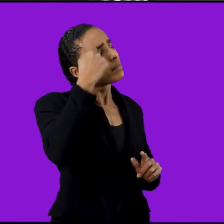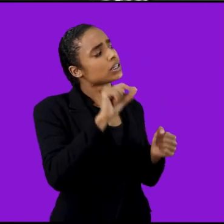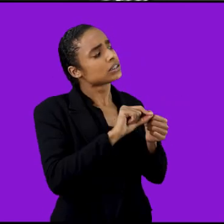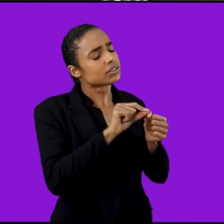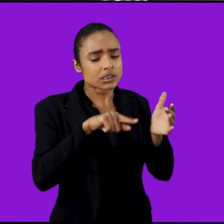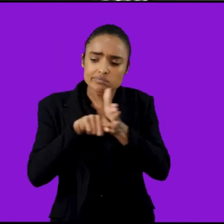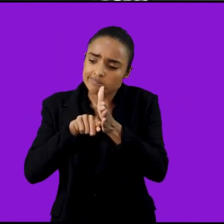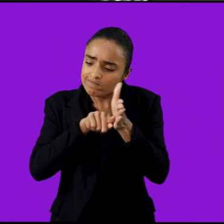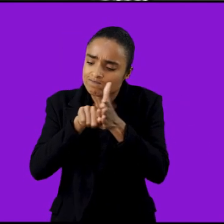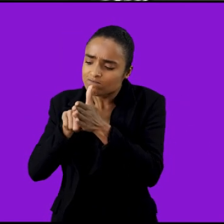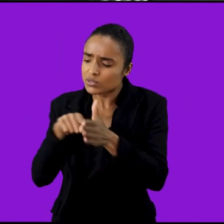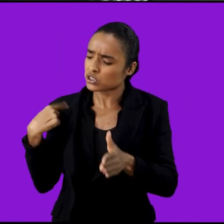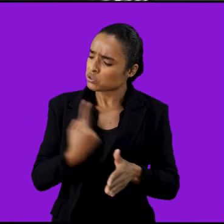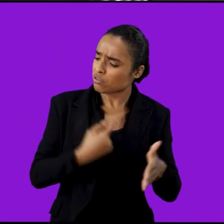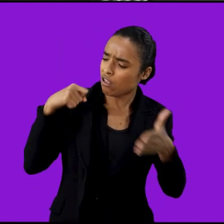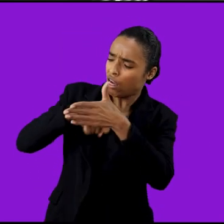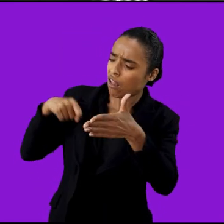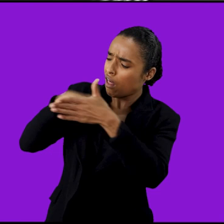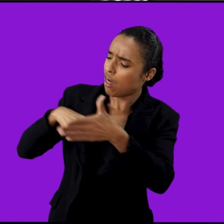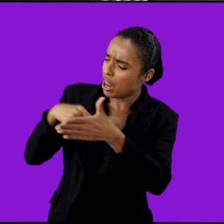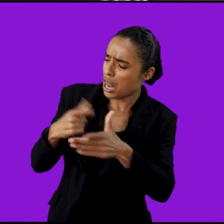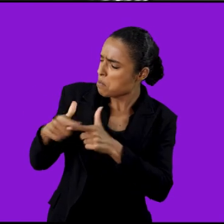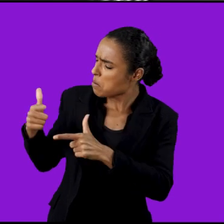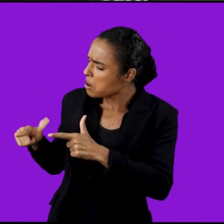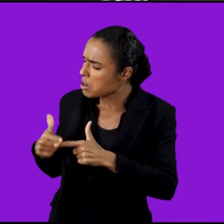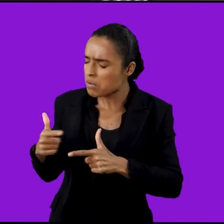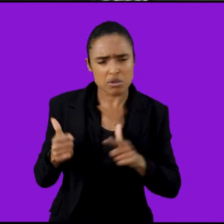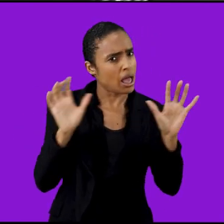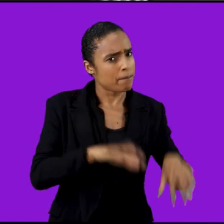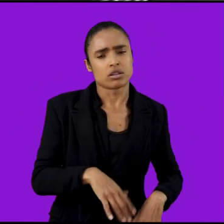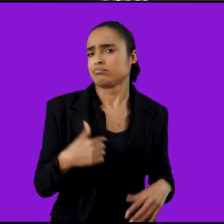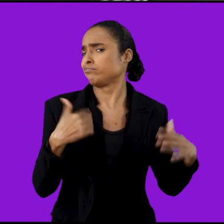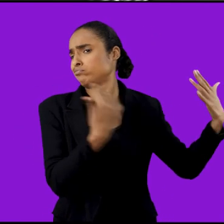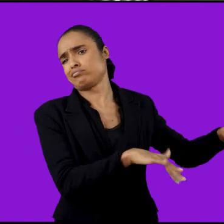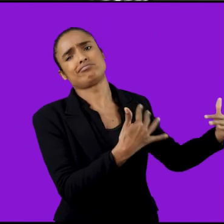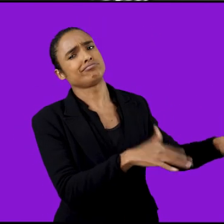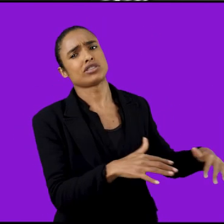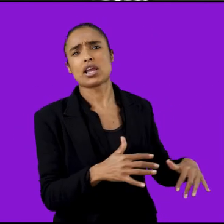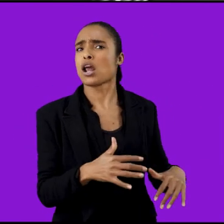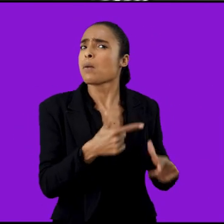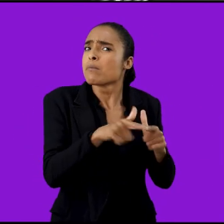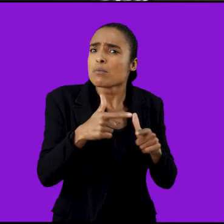Incrível Porque eu falava assim “A gente só fala de resistência, dos problemas, da discriminação”. Eu falo. Eu falei: “Renato, eu não quero